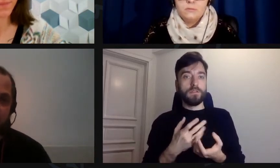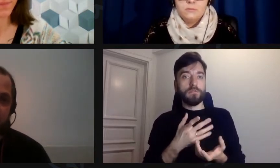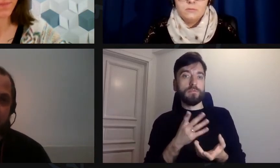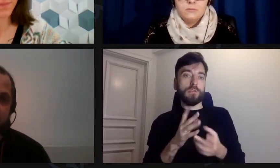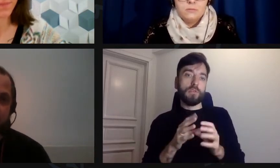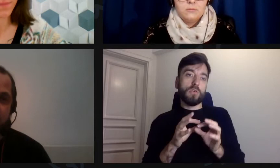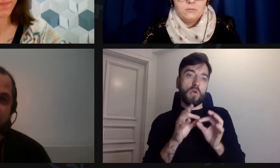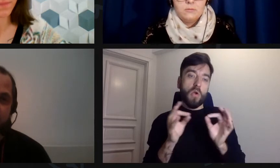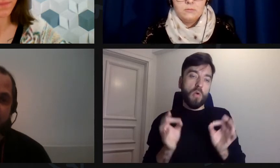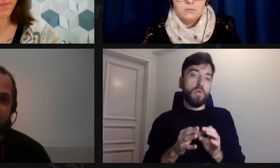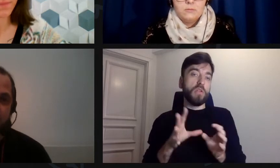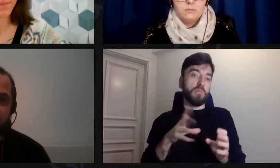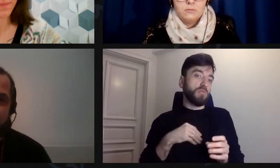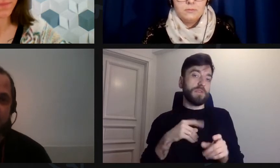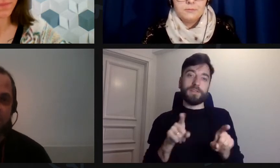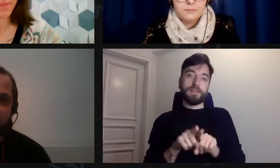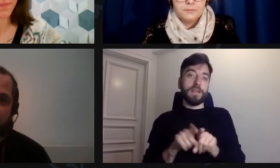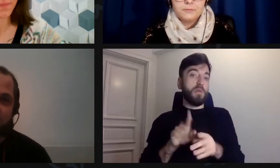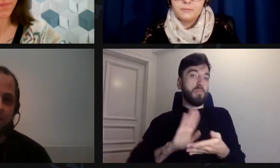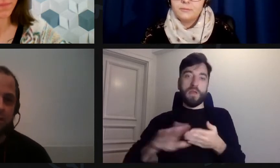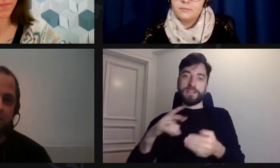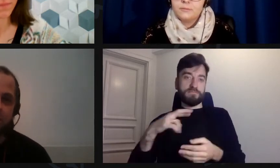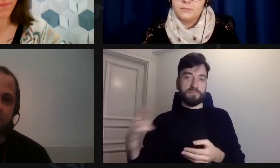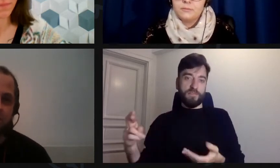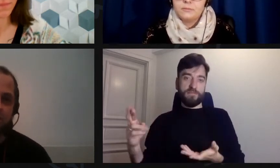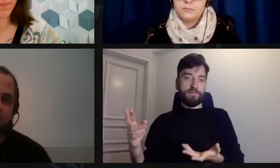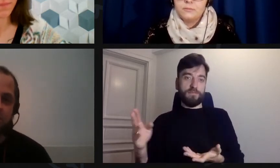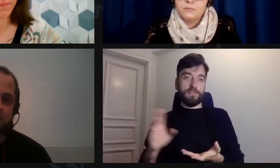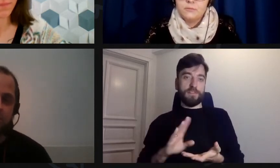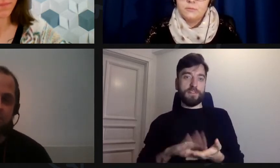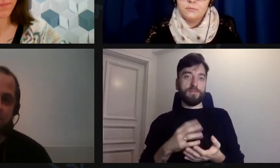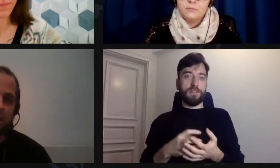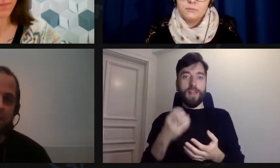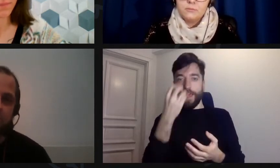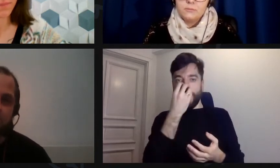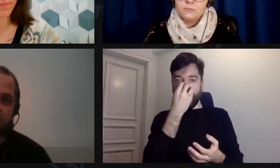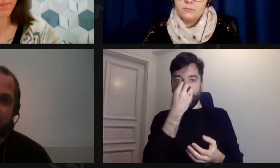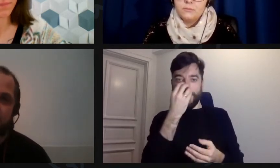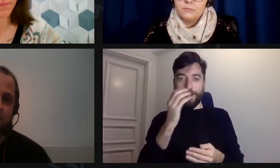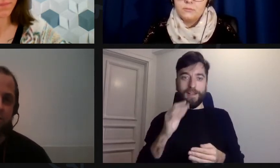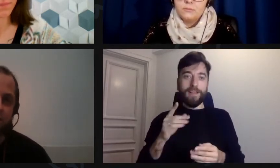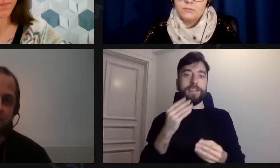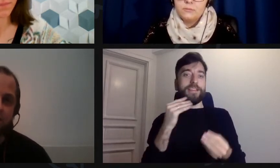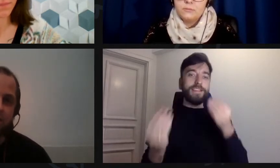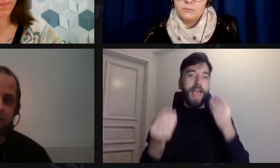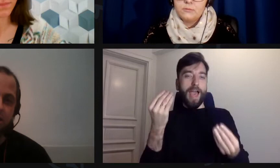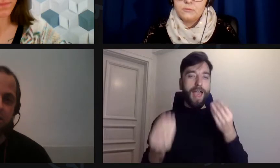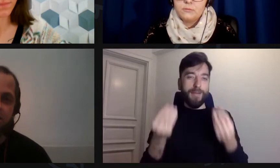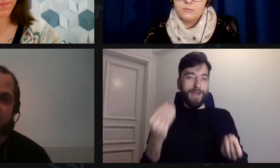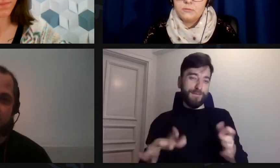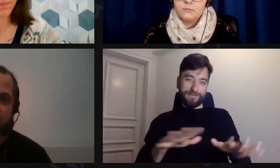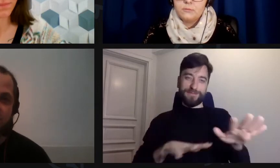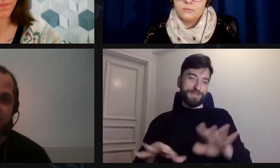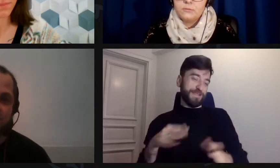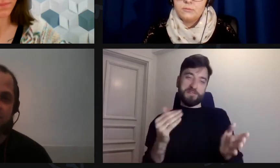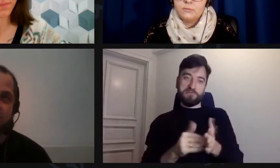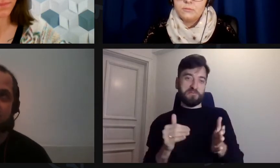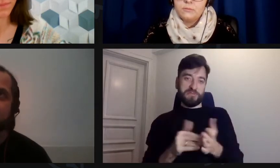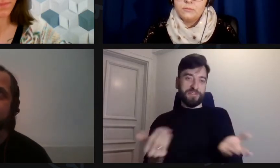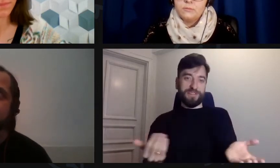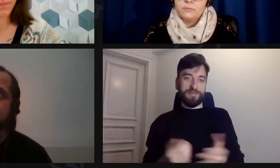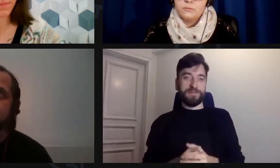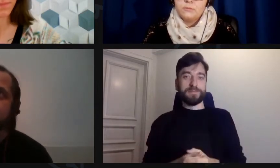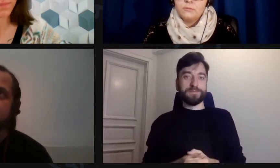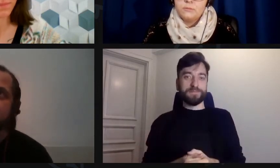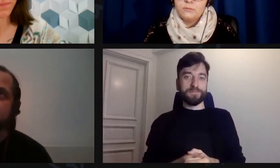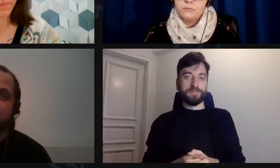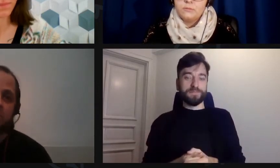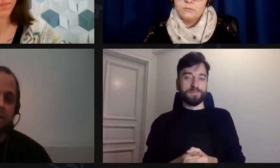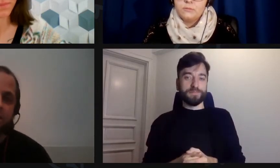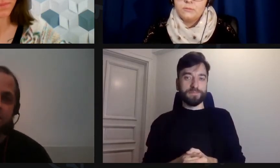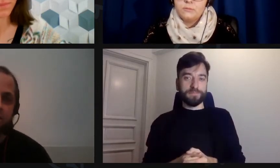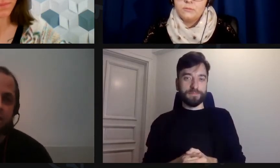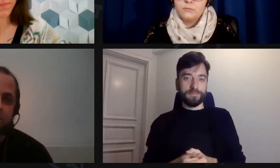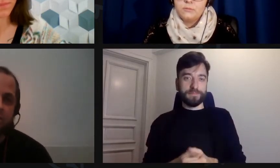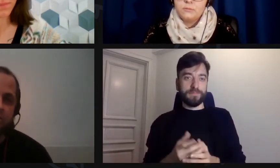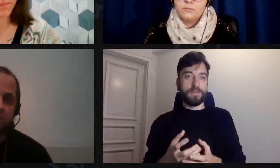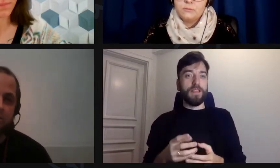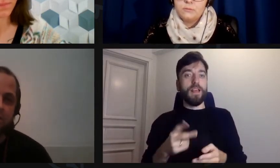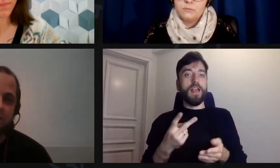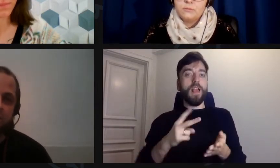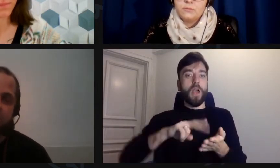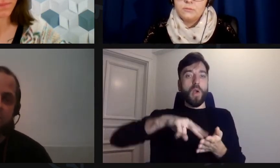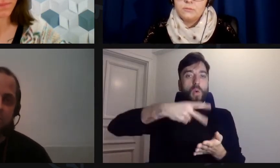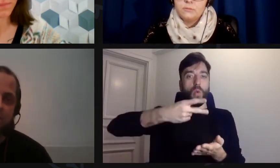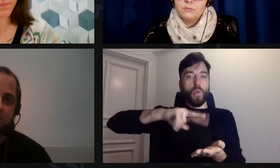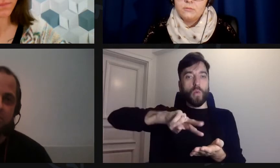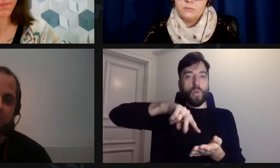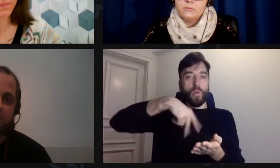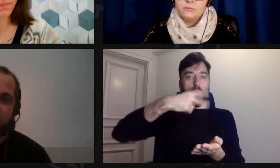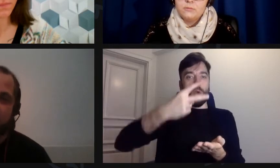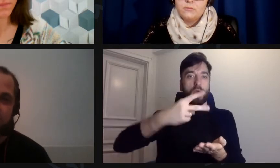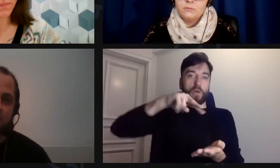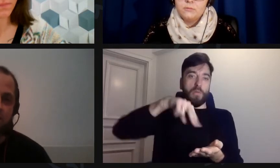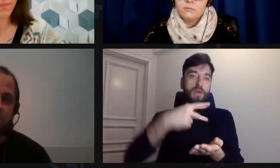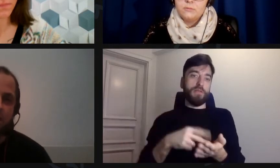bo chociażby elementu kleonady nie wymagają przestrzeni ani rekwizytów czy akrobatyka poza bezpieczeństwem i materacami